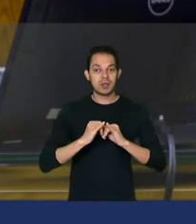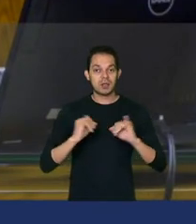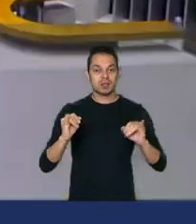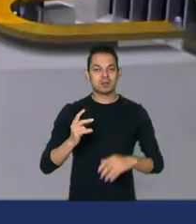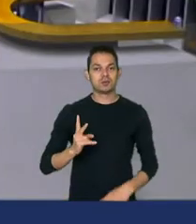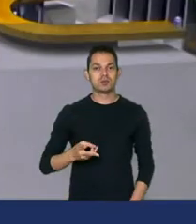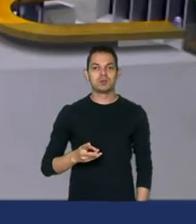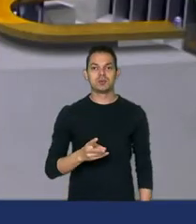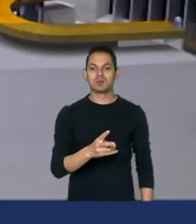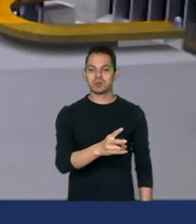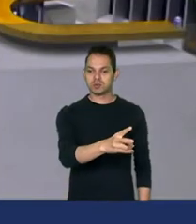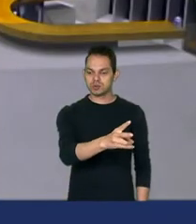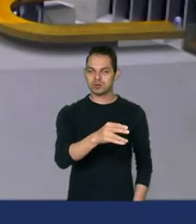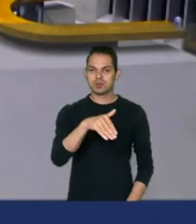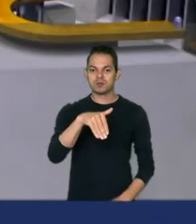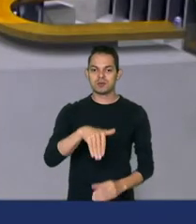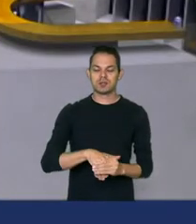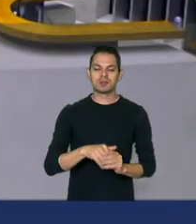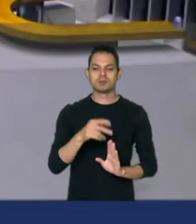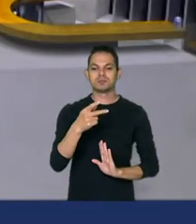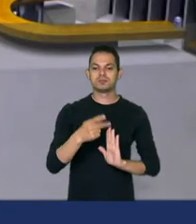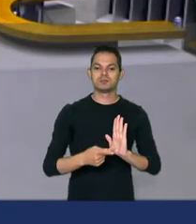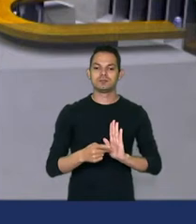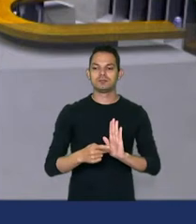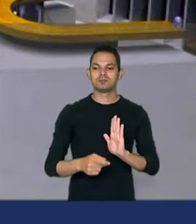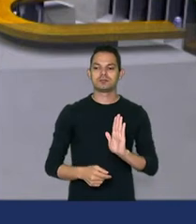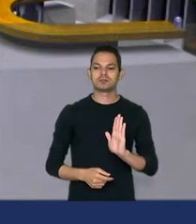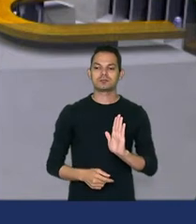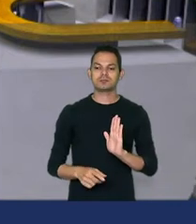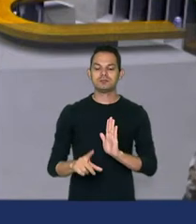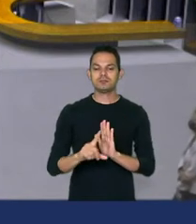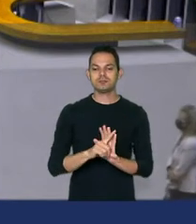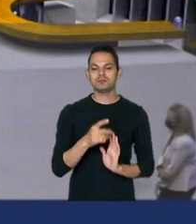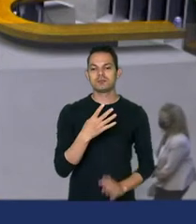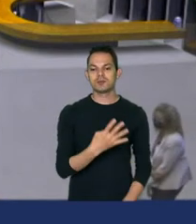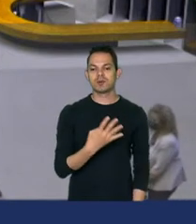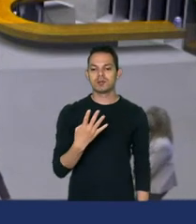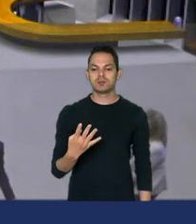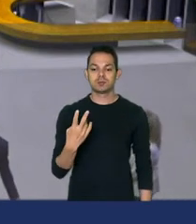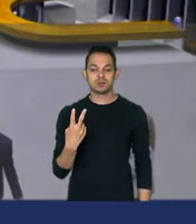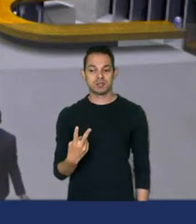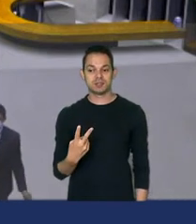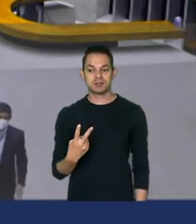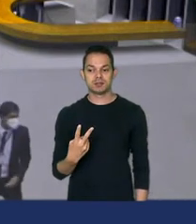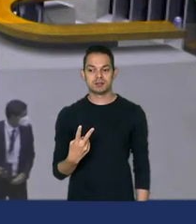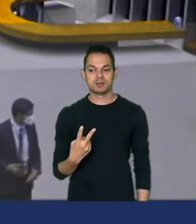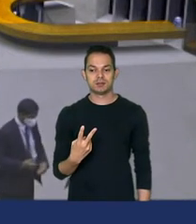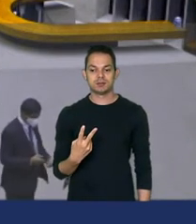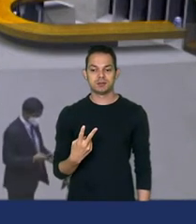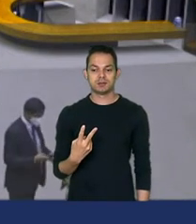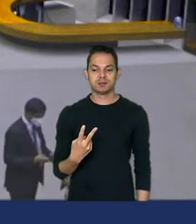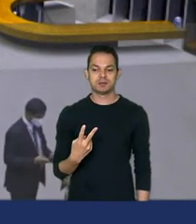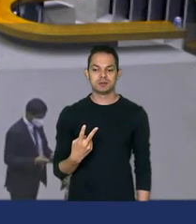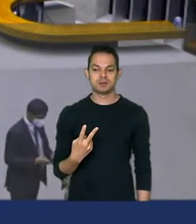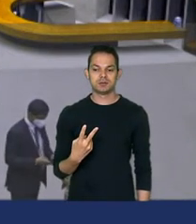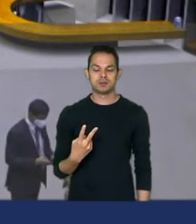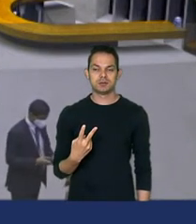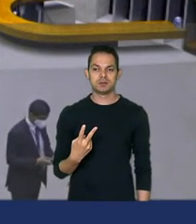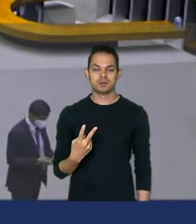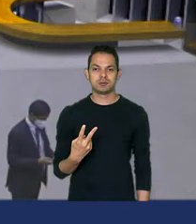MOMENTO INICIA-SE A CONTINUIDADE DA VOTAÇÃO DO PROJETO DE LEI 442, PRIMEIRO